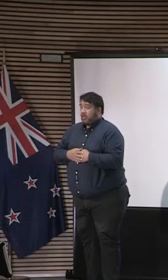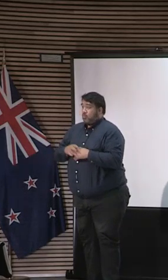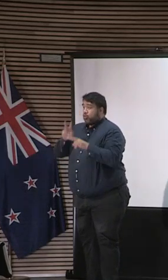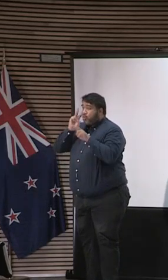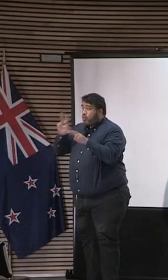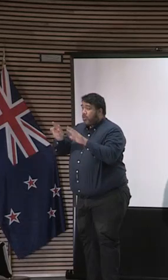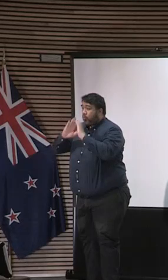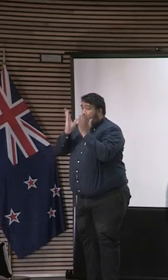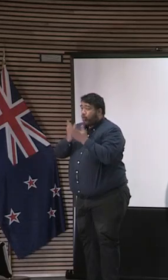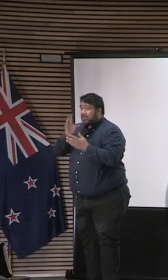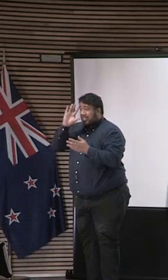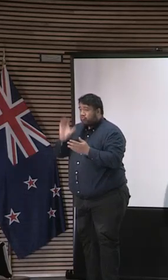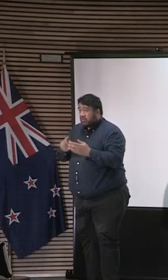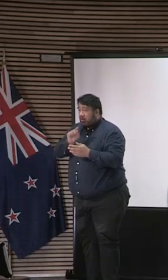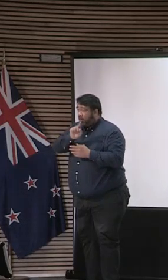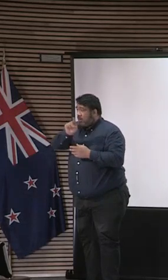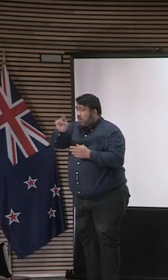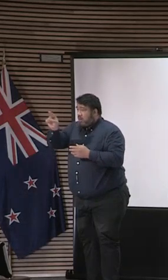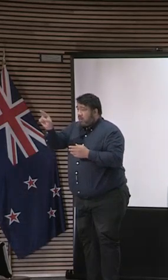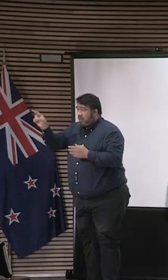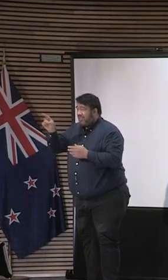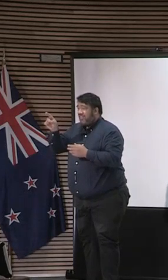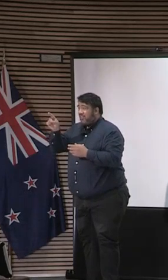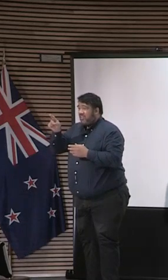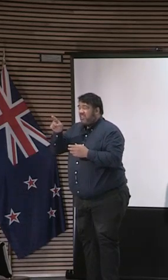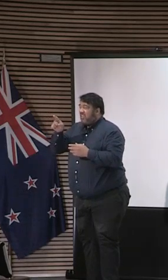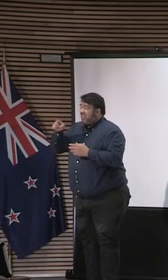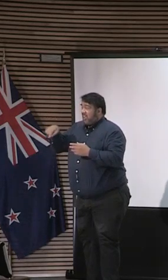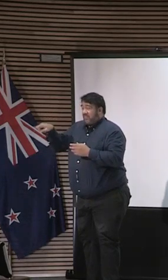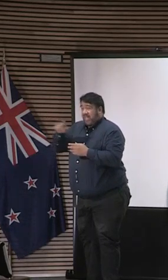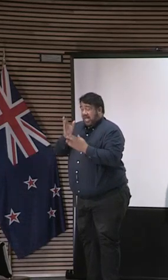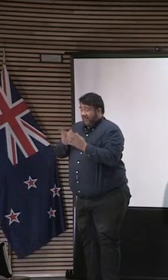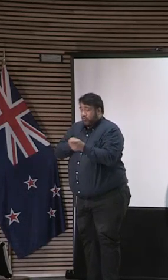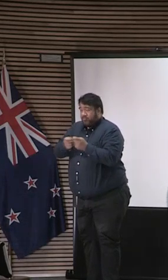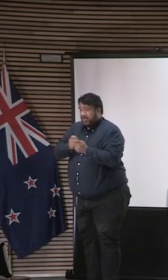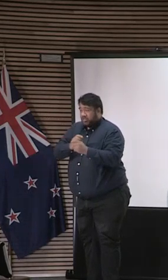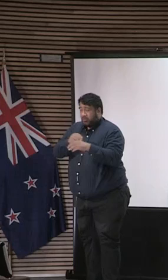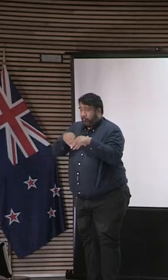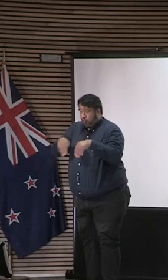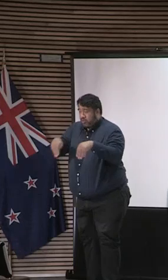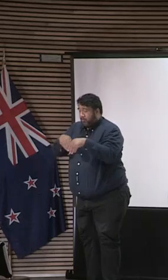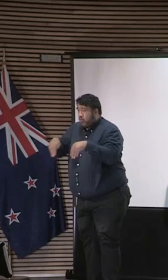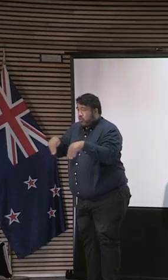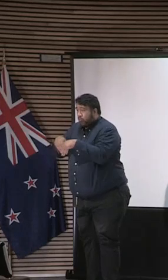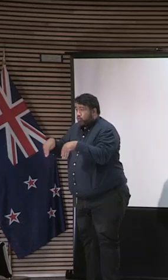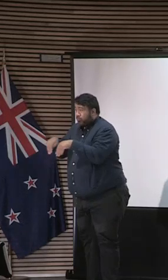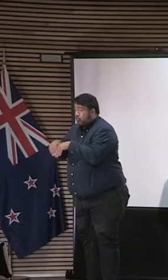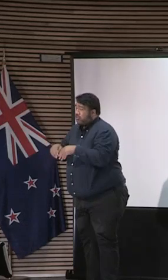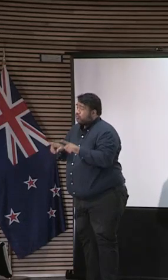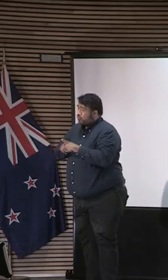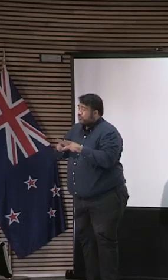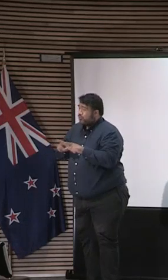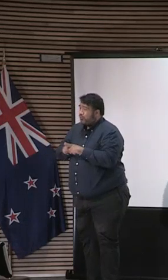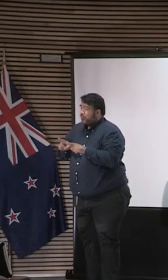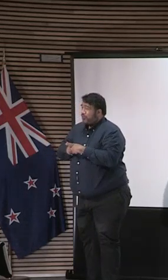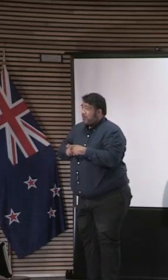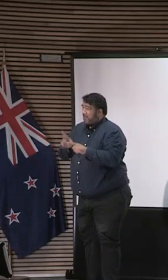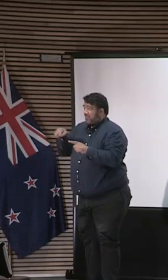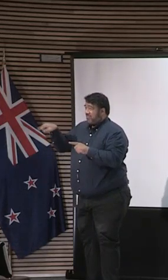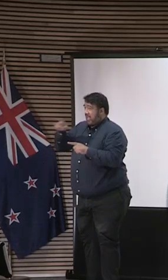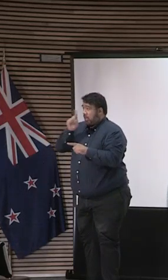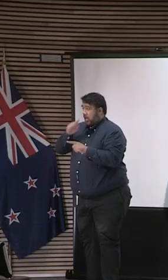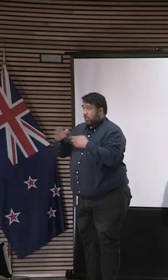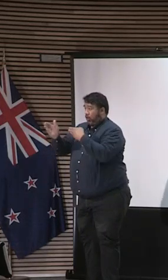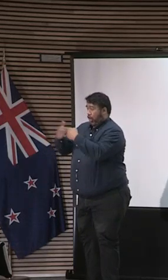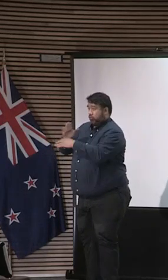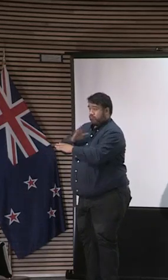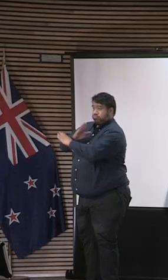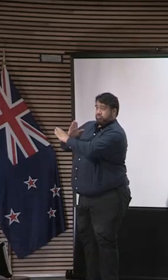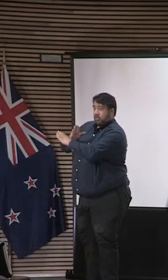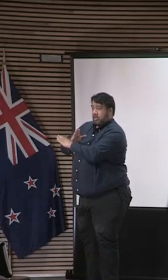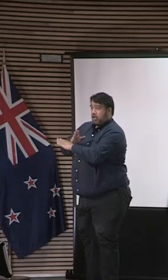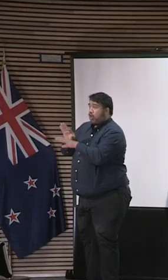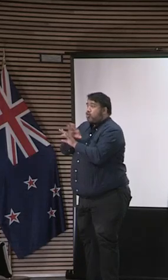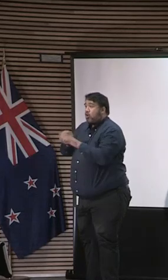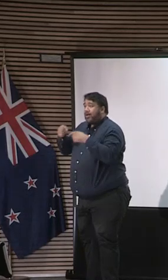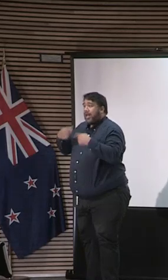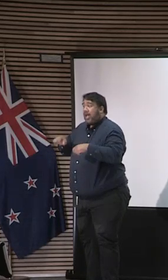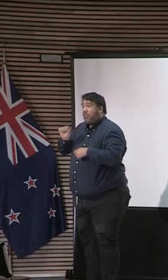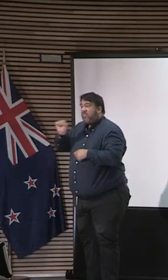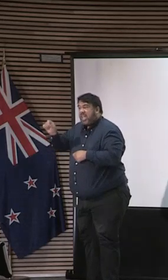koinei te waahanga o taatau tonu